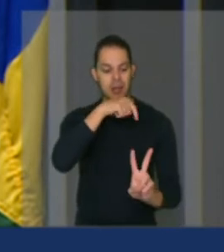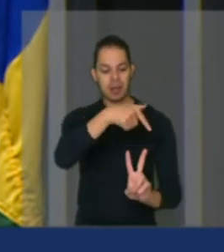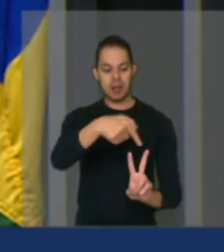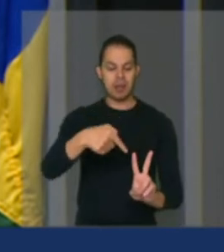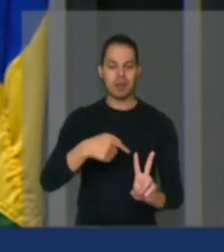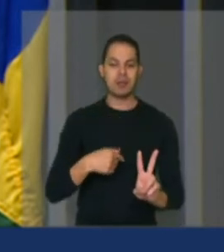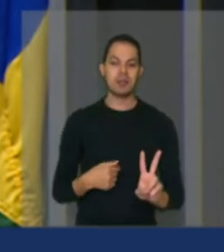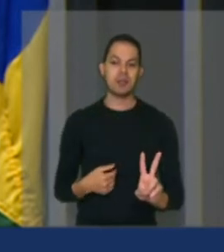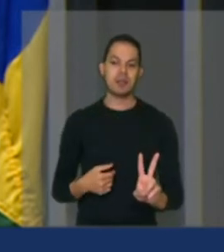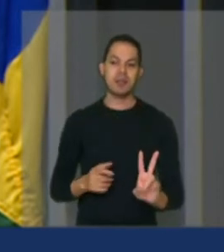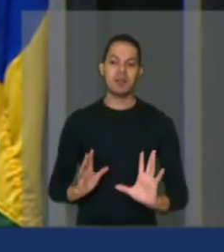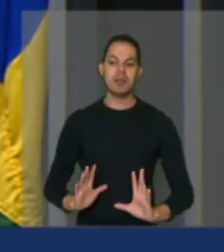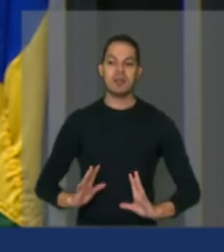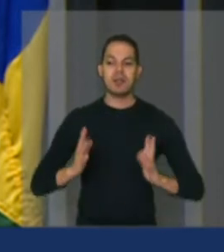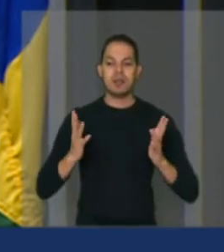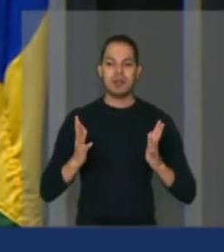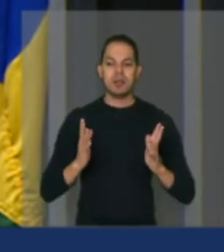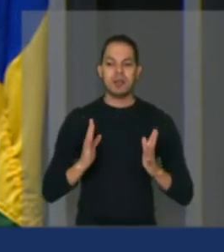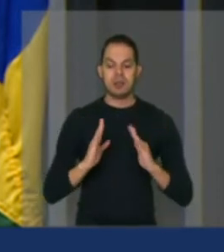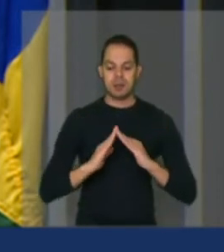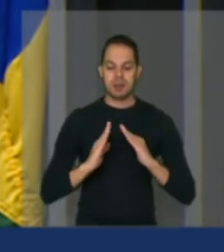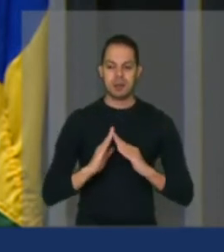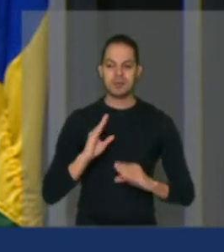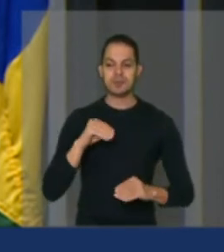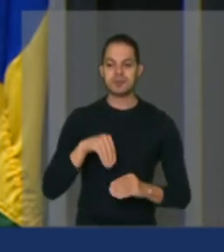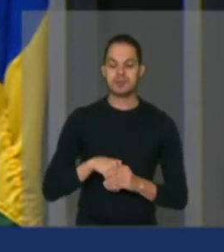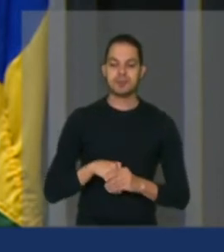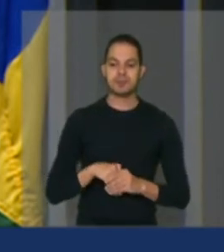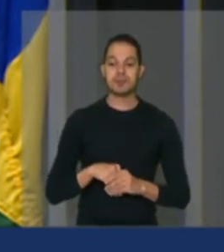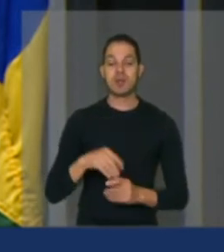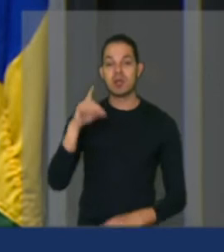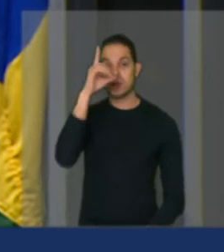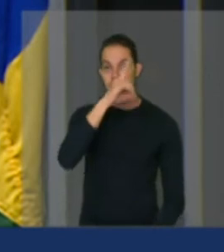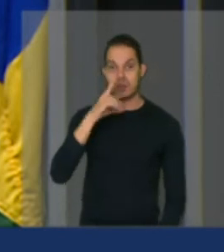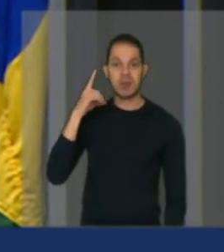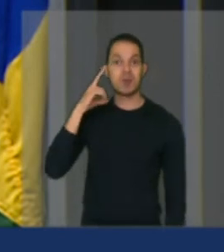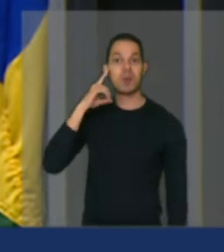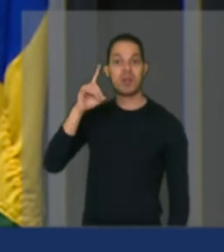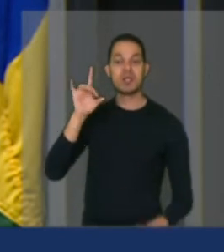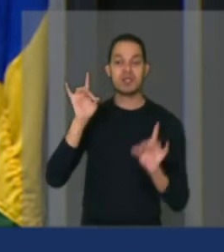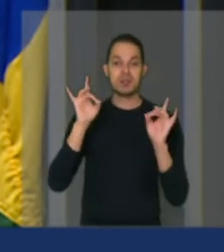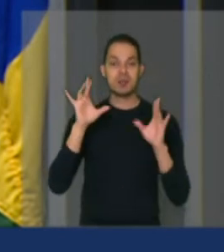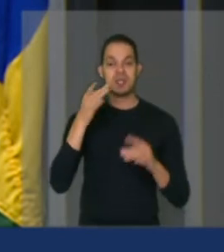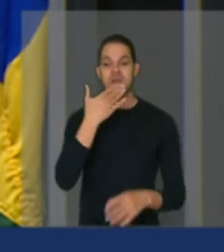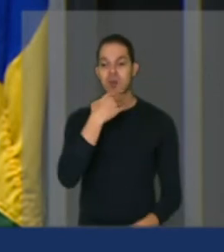SOLIDÁRIO AOS PAIS QUE IREMOS COMEMORAR MAS QUE TEMOS DENTRO DA SUA CASA, VAMOS COMEMORAR DOMINGO DIA DOS PAIS E DAS MÃES POSSO ASSIM DIZER MAS QUE TÊM DENTRO DAS SUAS CASAS